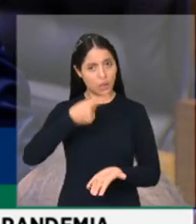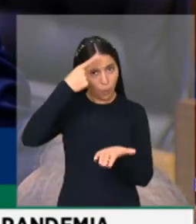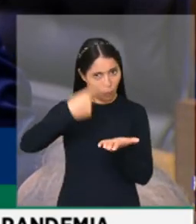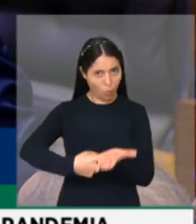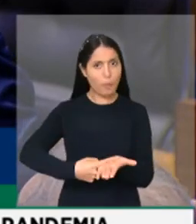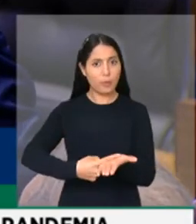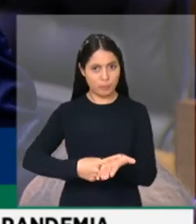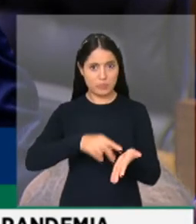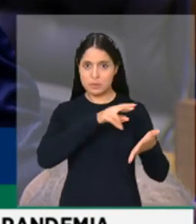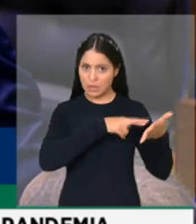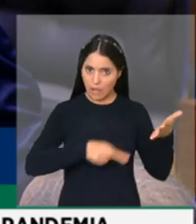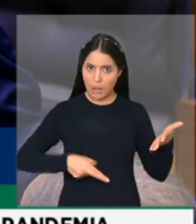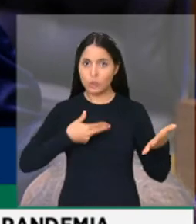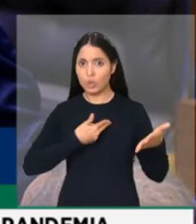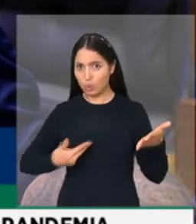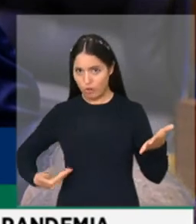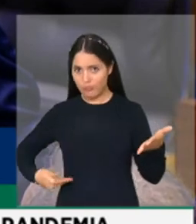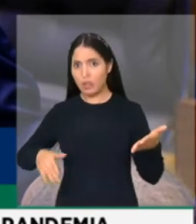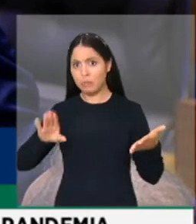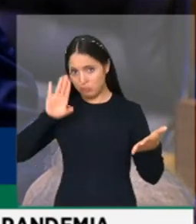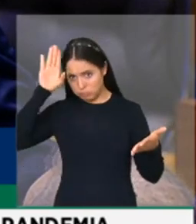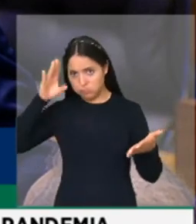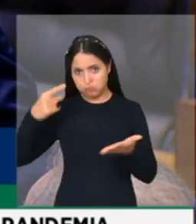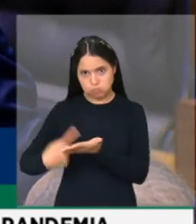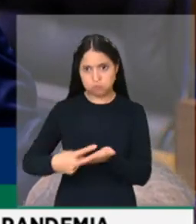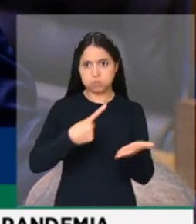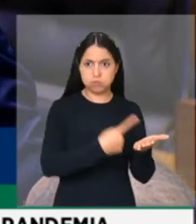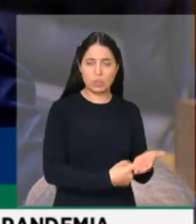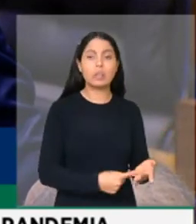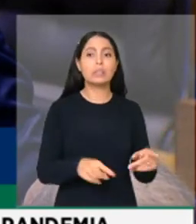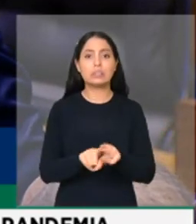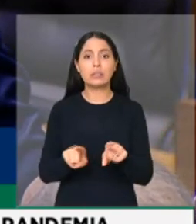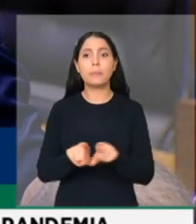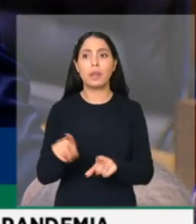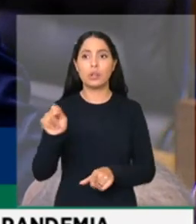COMPROMISSO DA RELATORA... E VALIDADA PELA ASSOCIAÇÃO BRASILEIRA DE EMPRESA DE EVENTOS E PELO SETOR